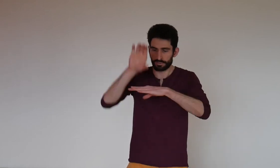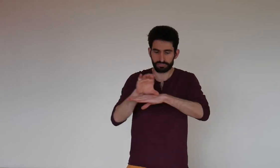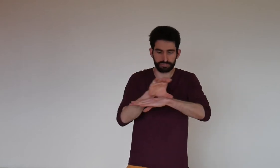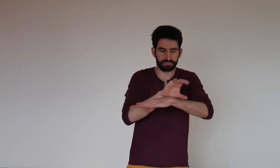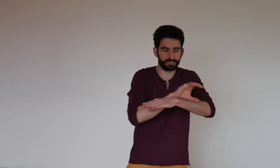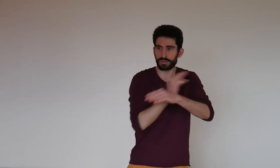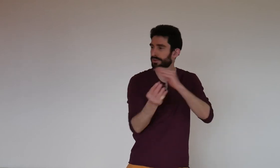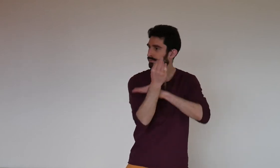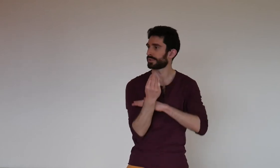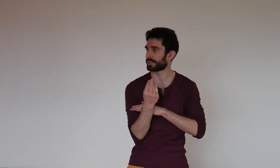et nous protège du froid.